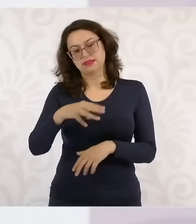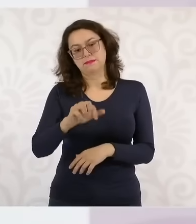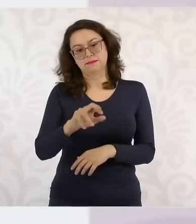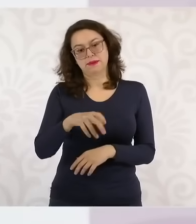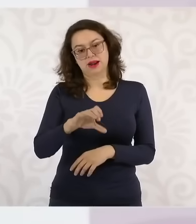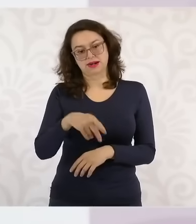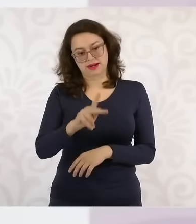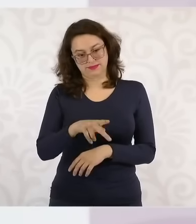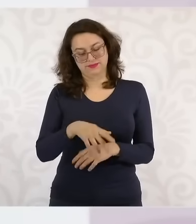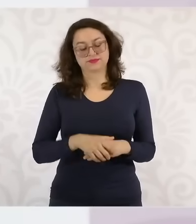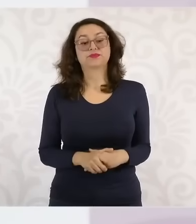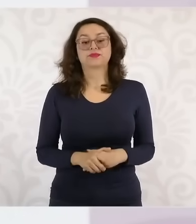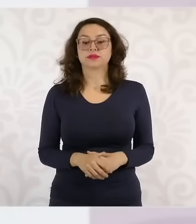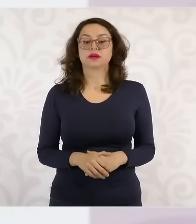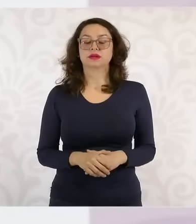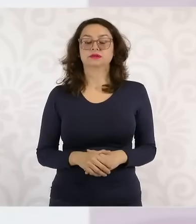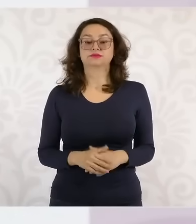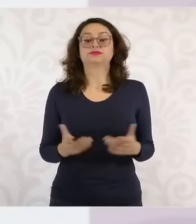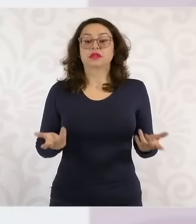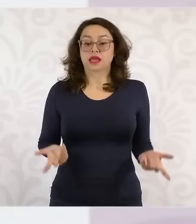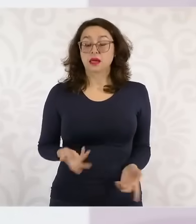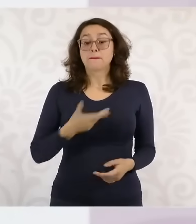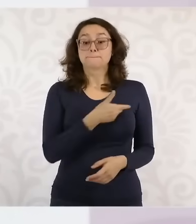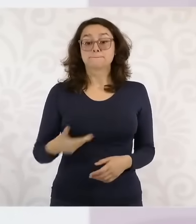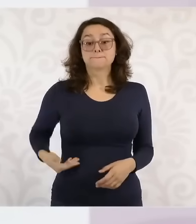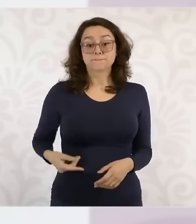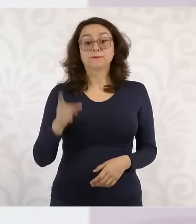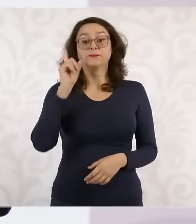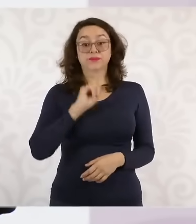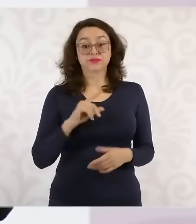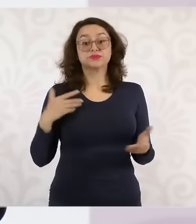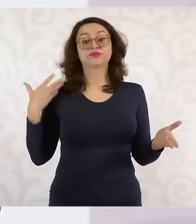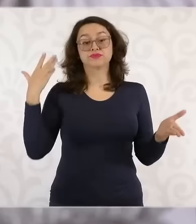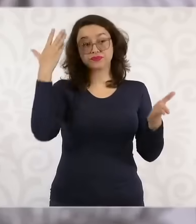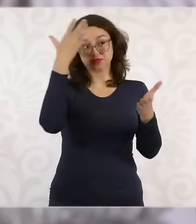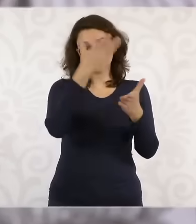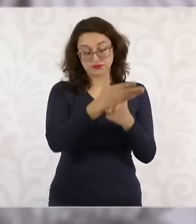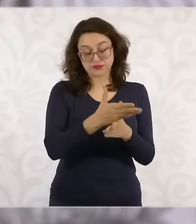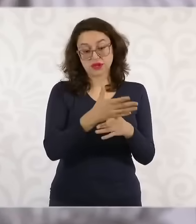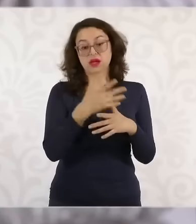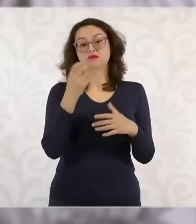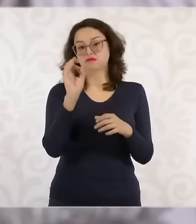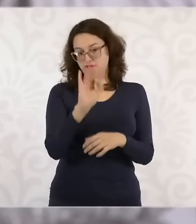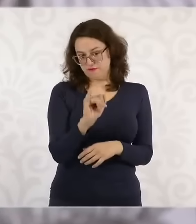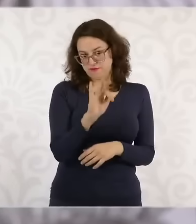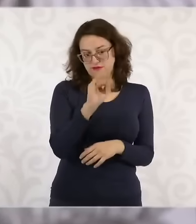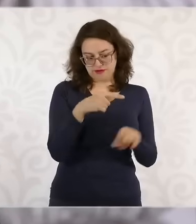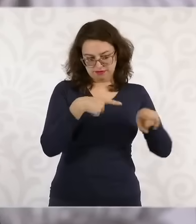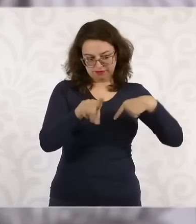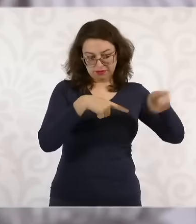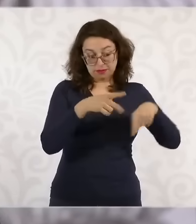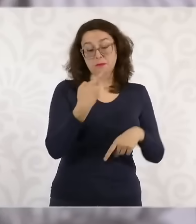el marco de este evento, la presidenta Shambon se reunirá brevemente, también como lo ha informado,